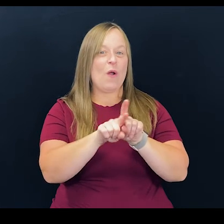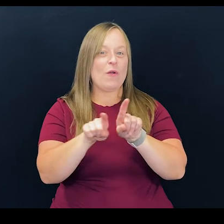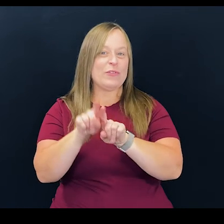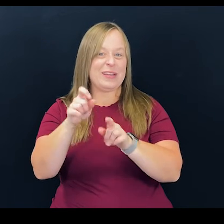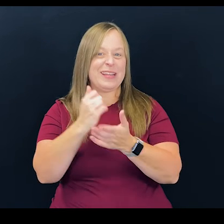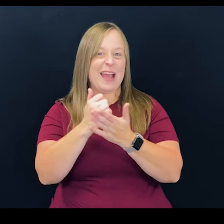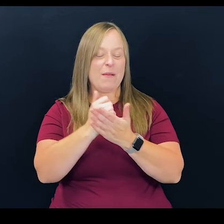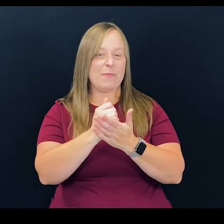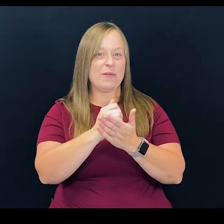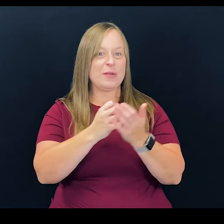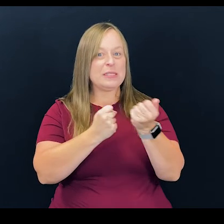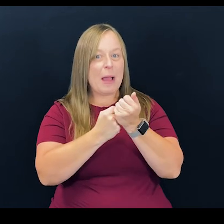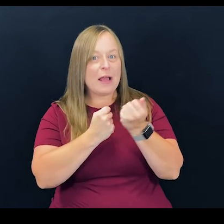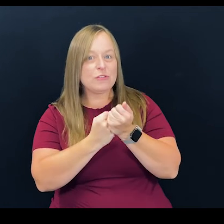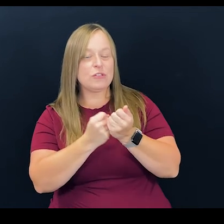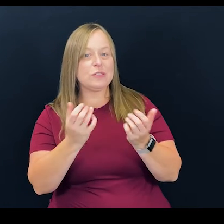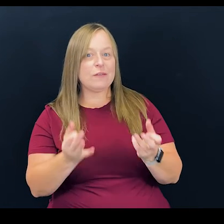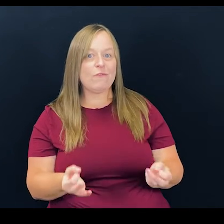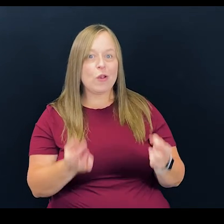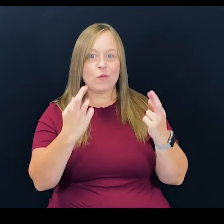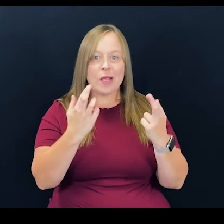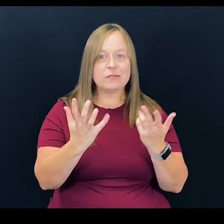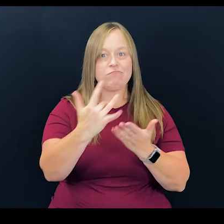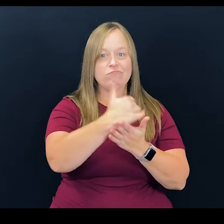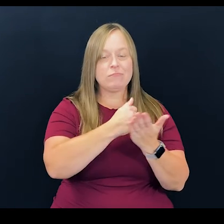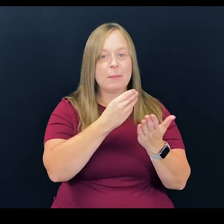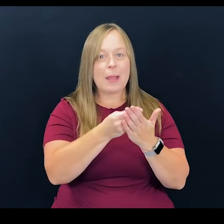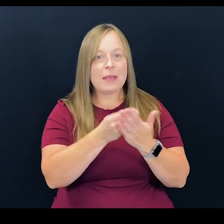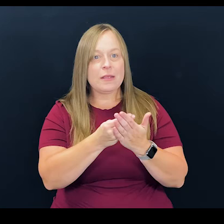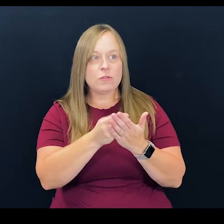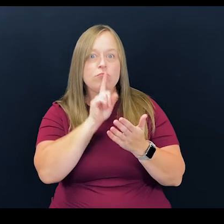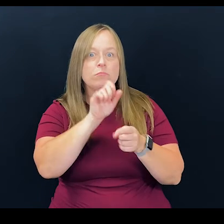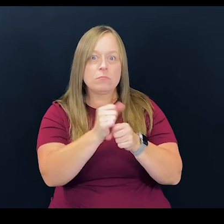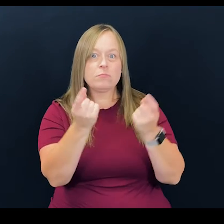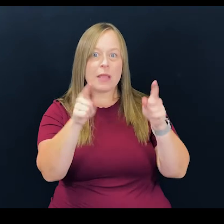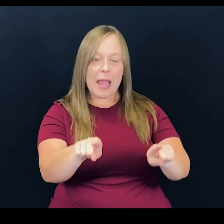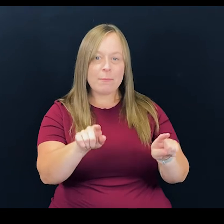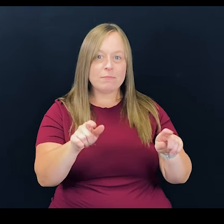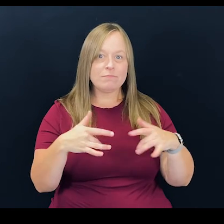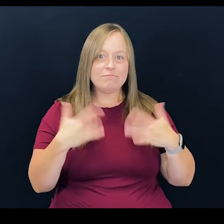con los sponsorships, recaudar los fondos para hacer que el festival suceda